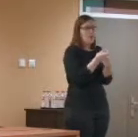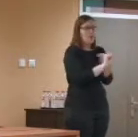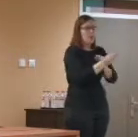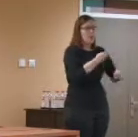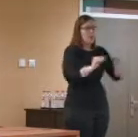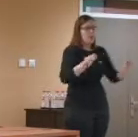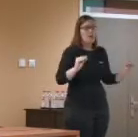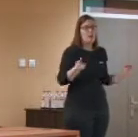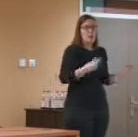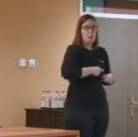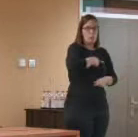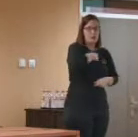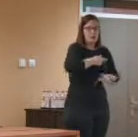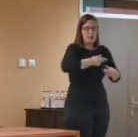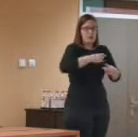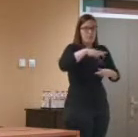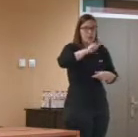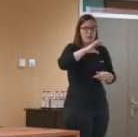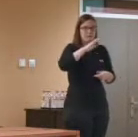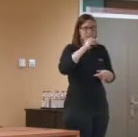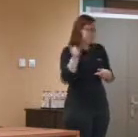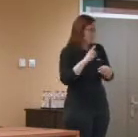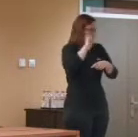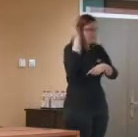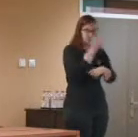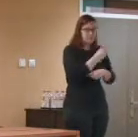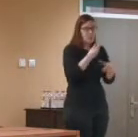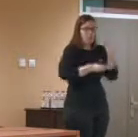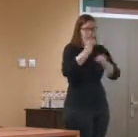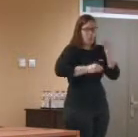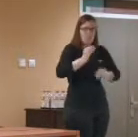el caso Gürtel, etc. Eso sumarían otros casi 5.000